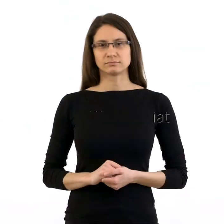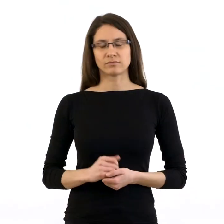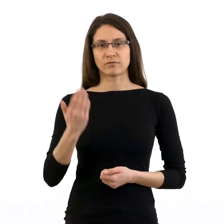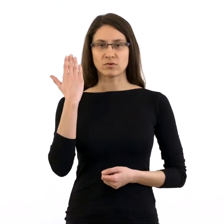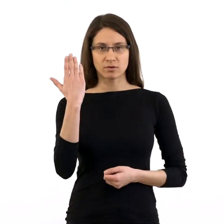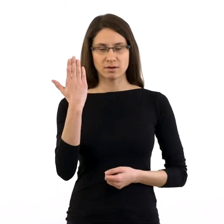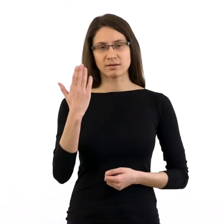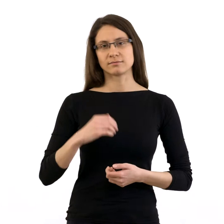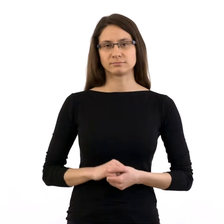Wolontariat